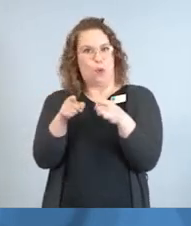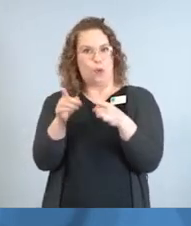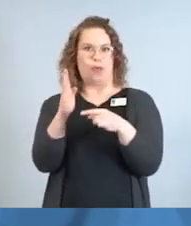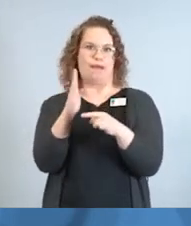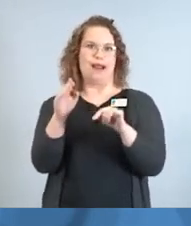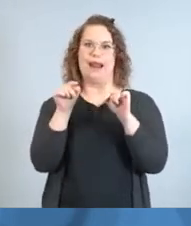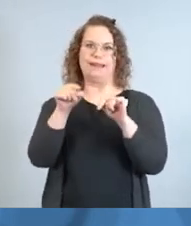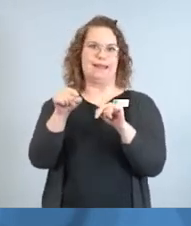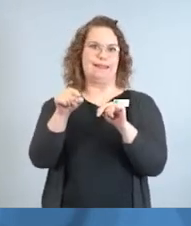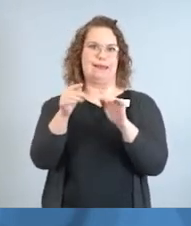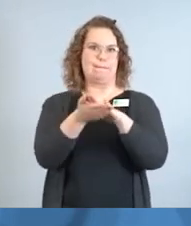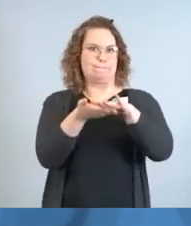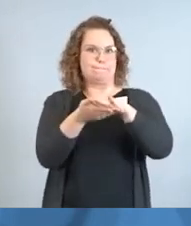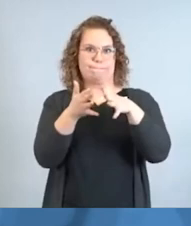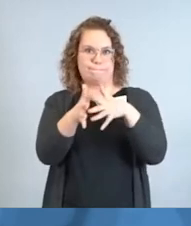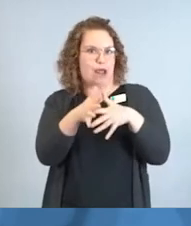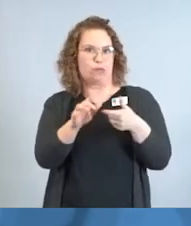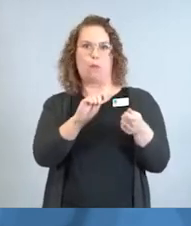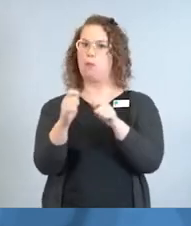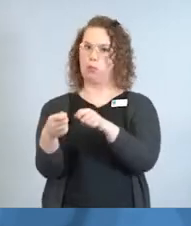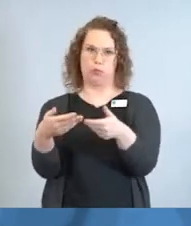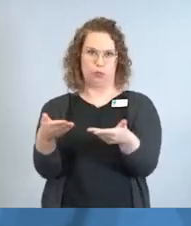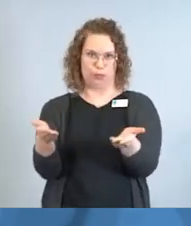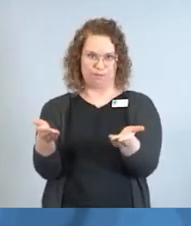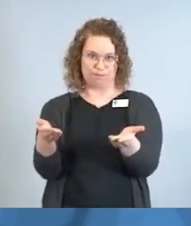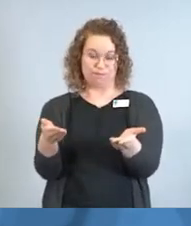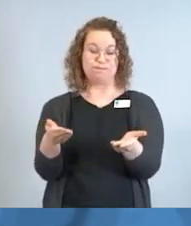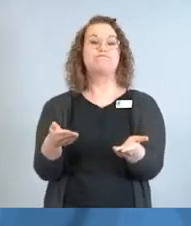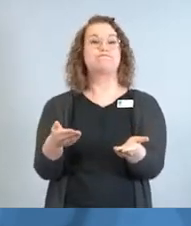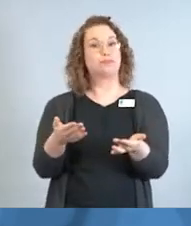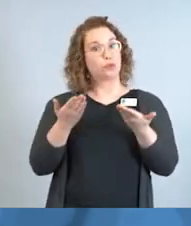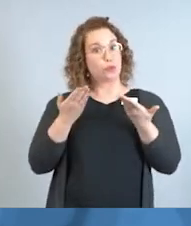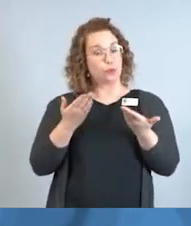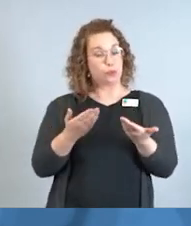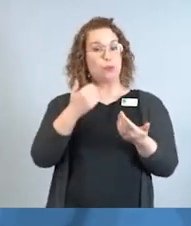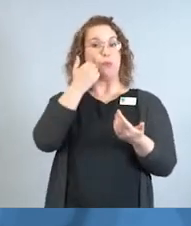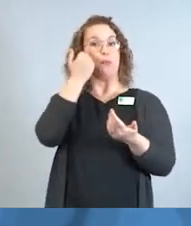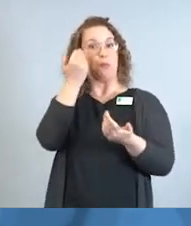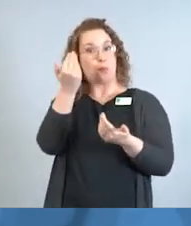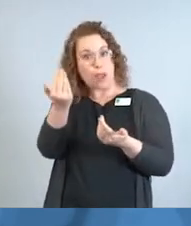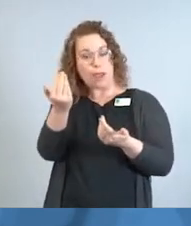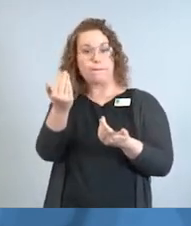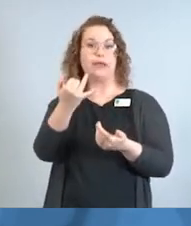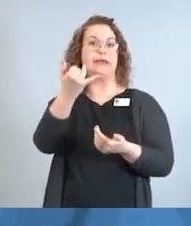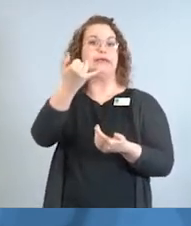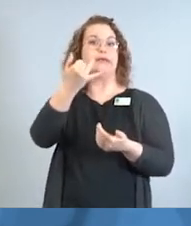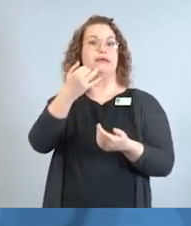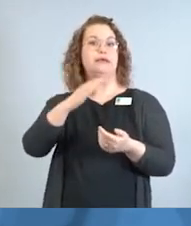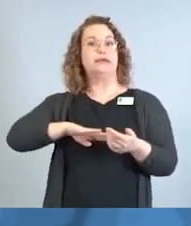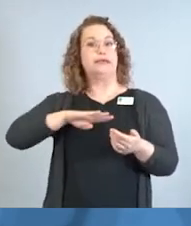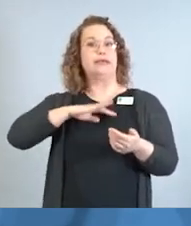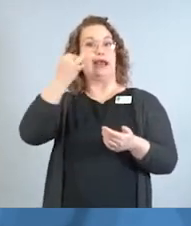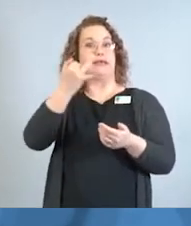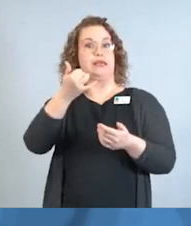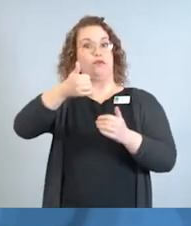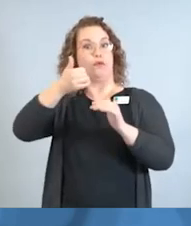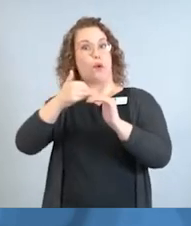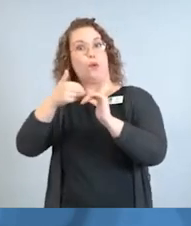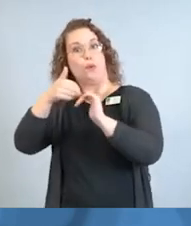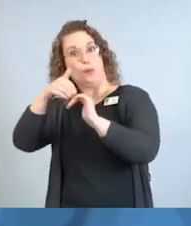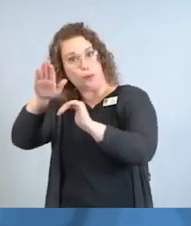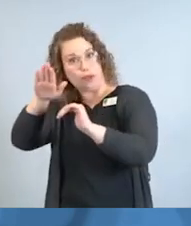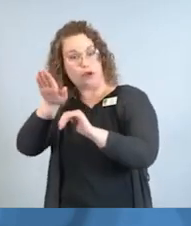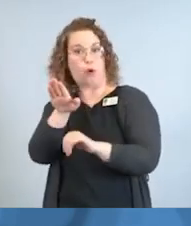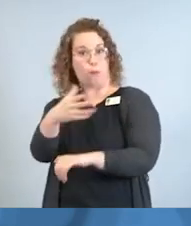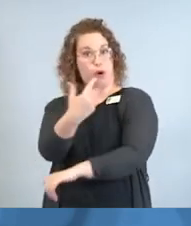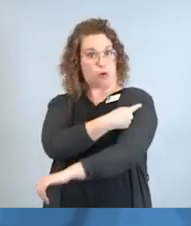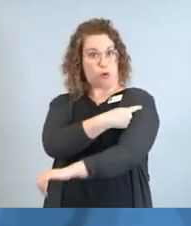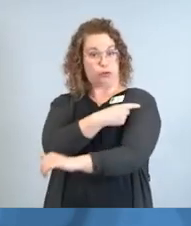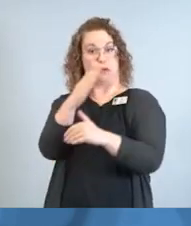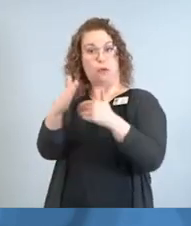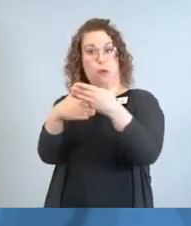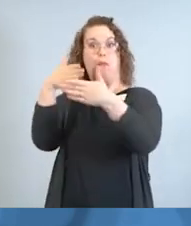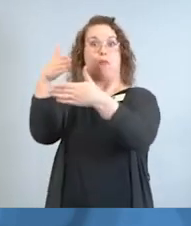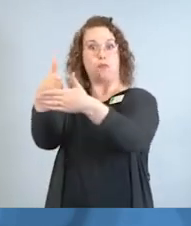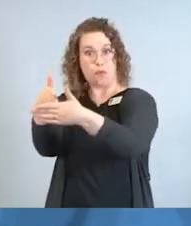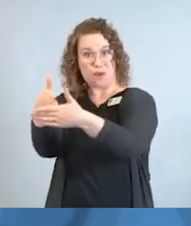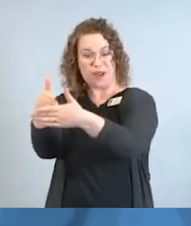Nyt, kun pääsemme iäkkäiden rokotusten ensimmäisen rokotuksen loppuun, muutetaan jakeluperustettakin.